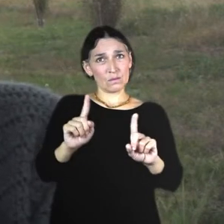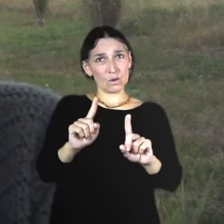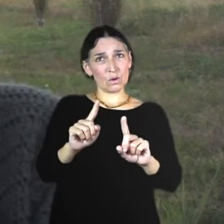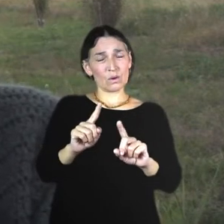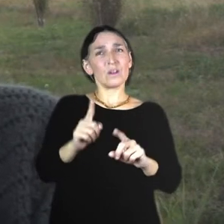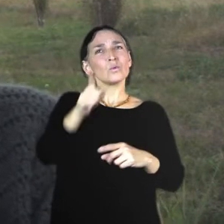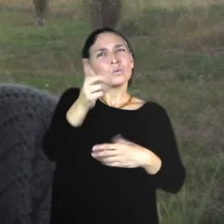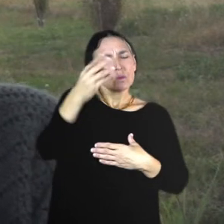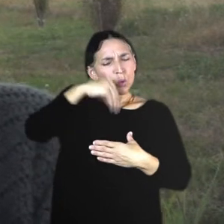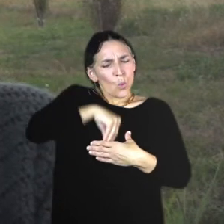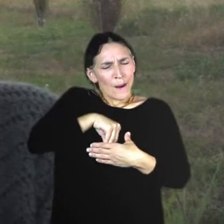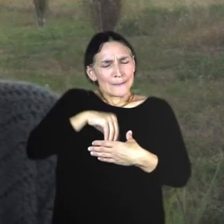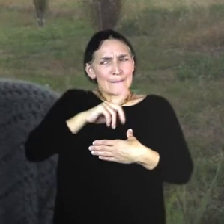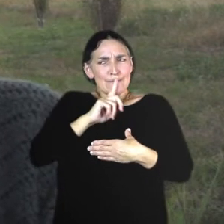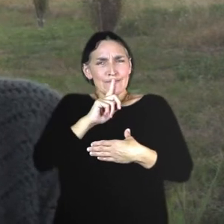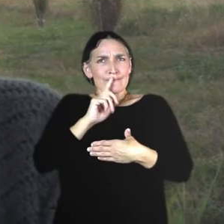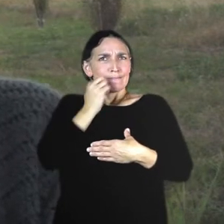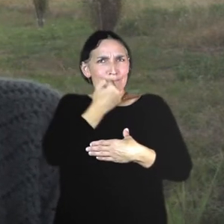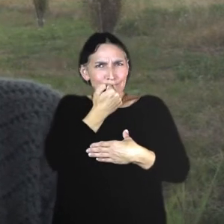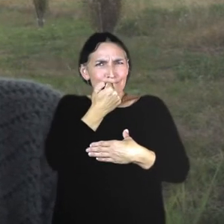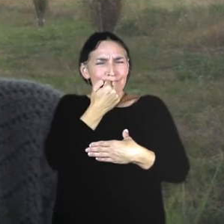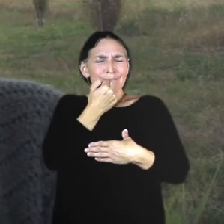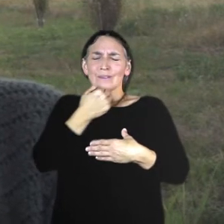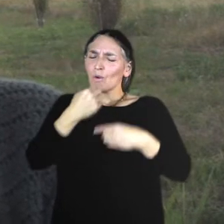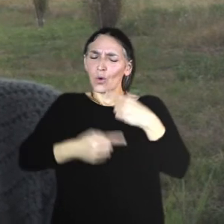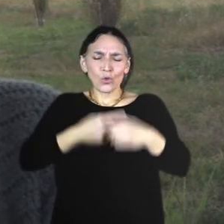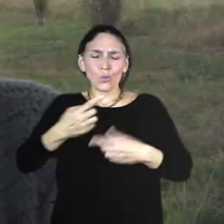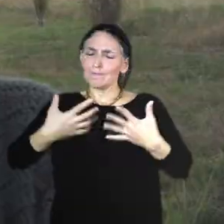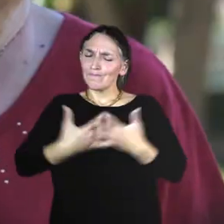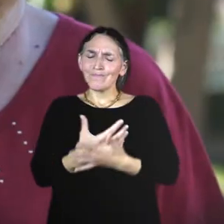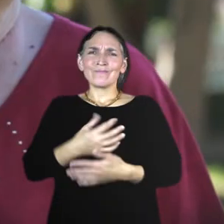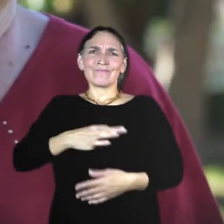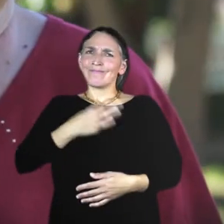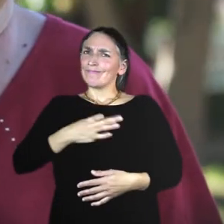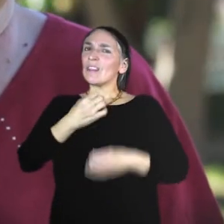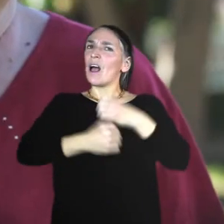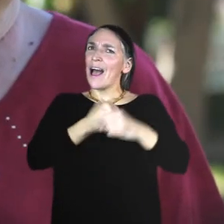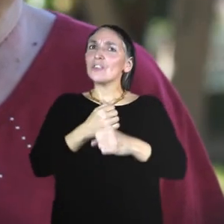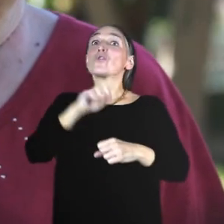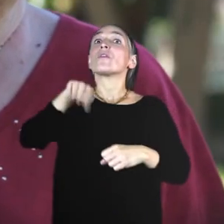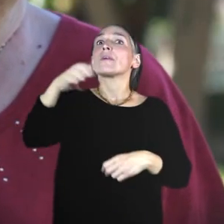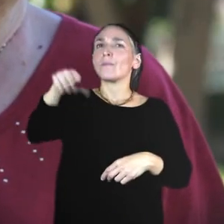porque guardarlo y sufrir por años con eso adentro, enferma el cuerpo,